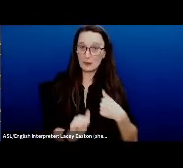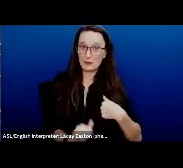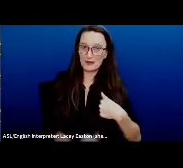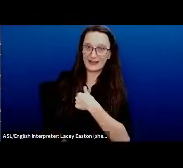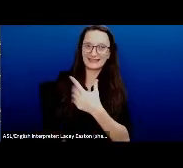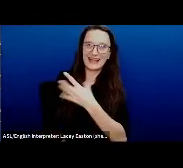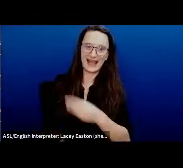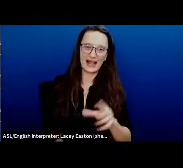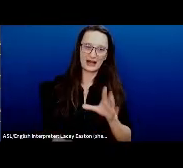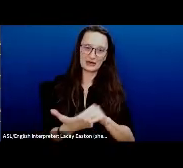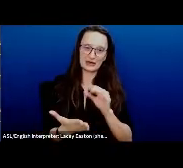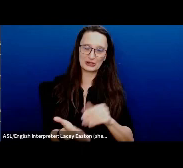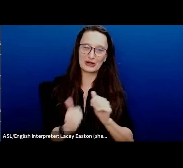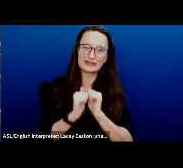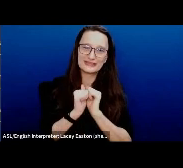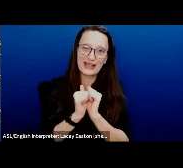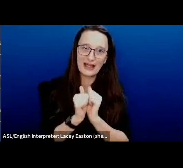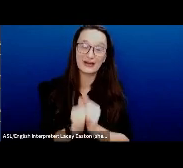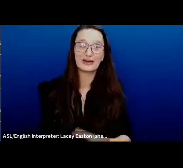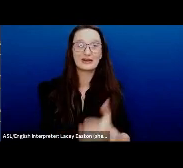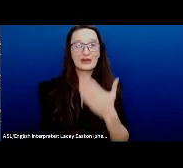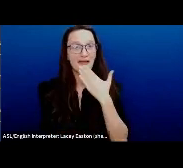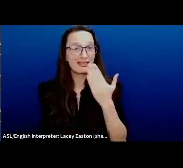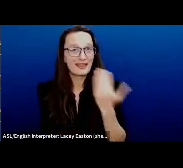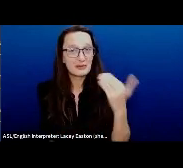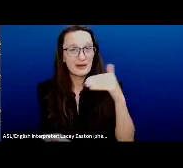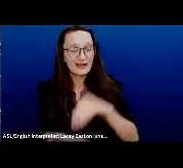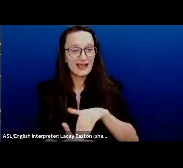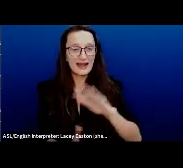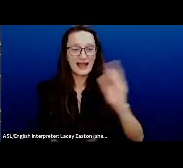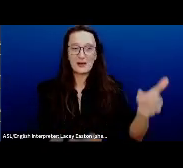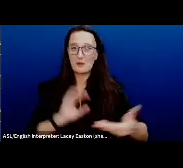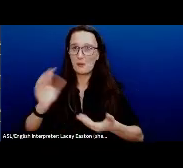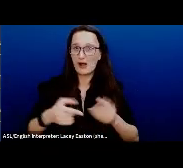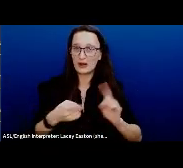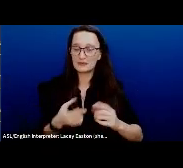bienvenidos a la serie de seminarios web fortalecimiento asociaciones para estudiantes con discapacidades.